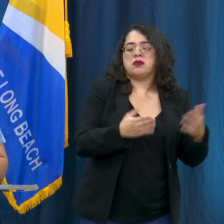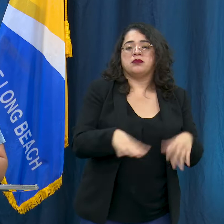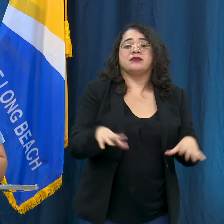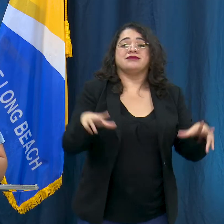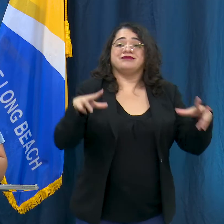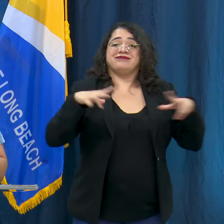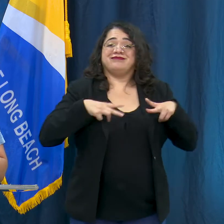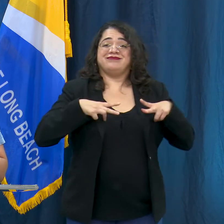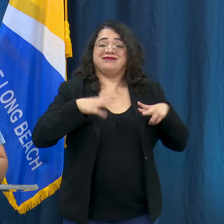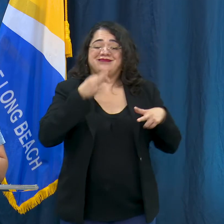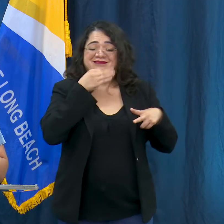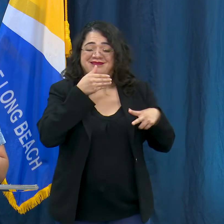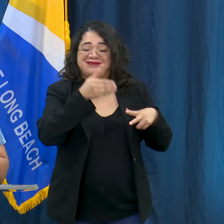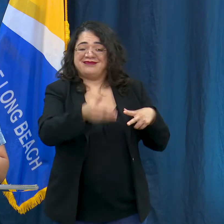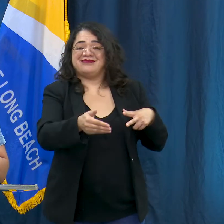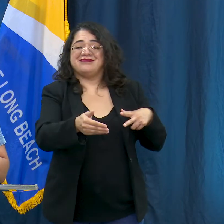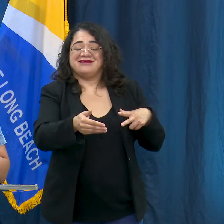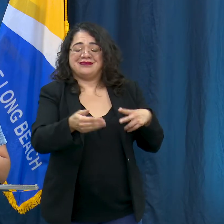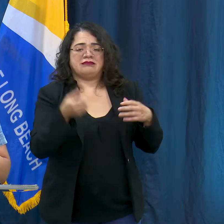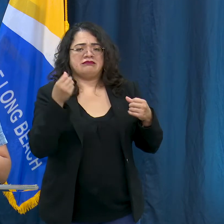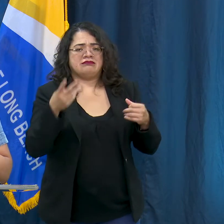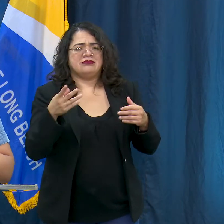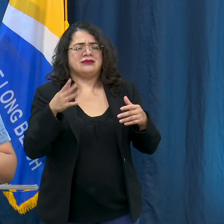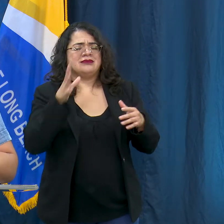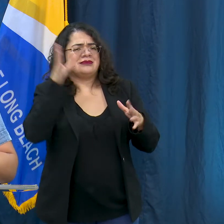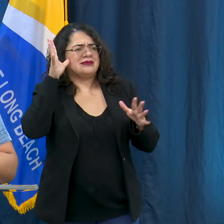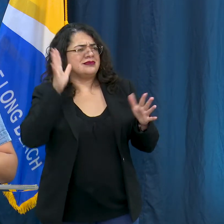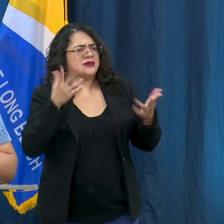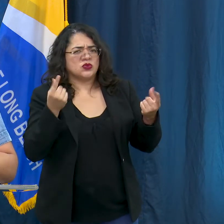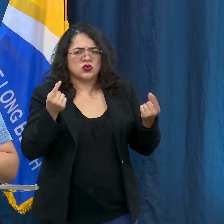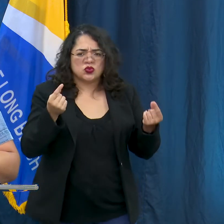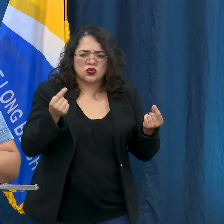que los Papa's tienen muchas preguntas mientras que se preparan para nuevo no